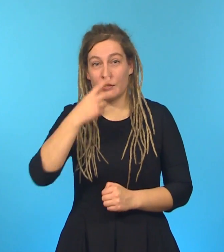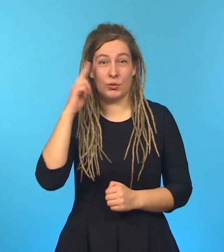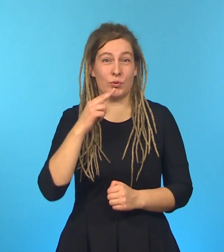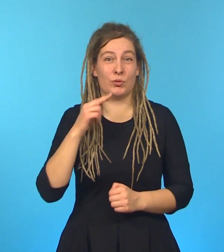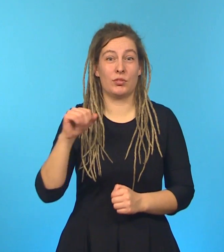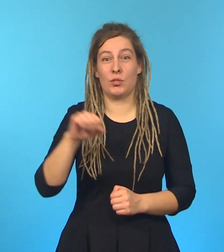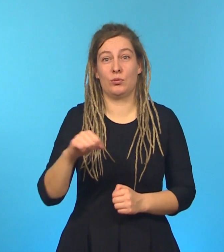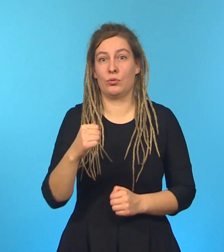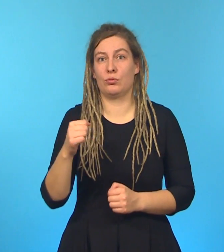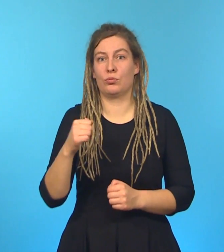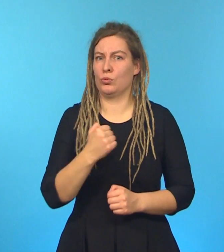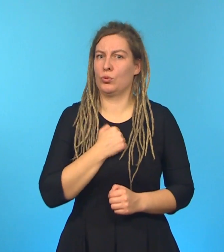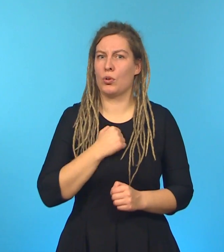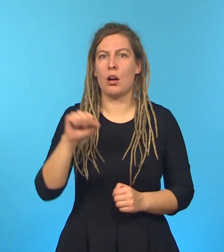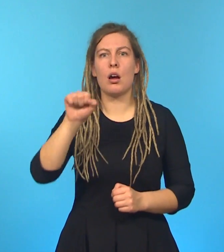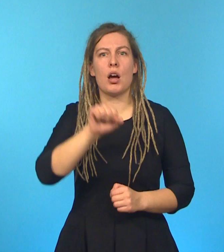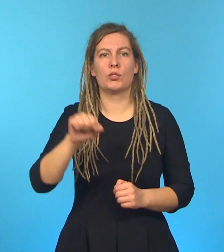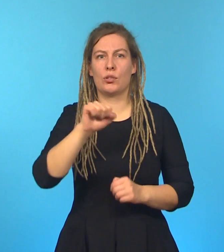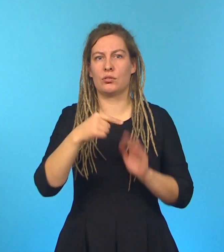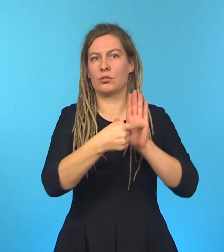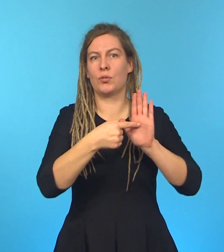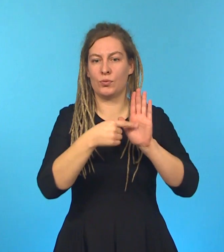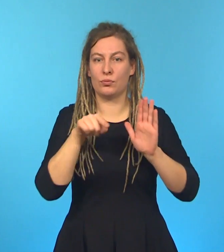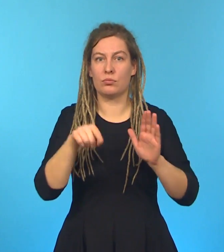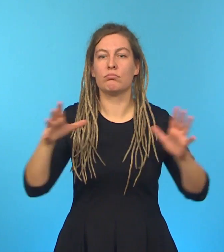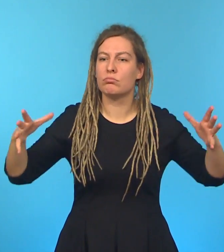Lietuvos kurčiųjų draugija turi asociacijos statusą